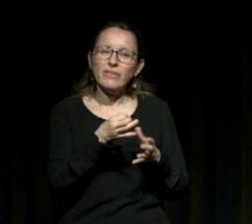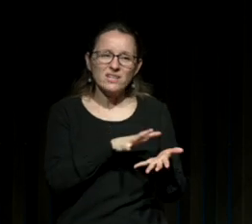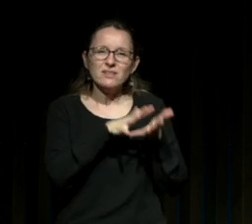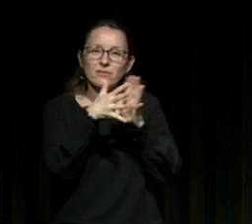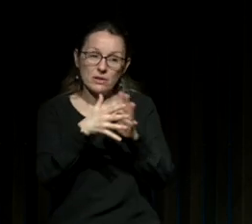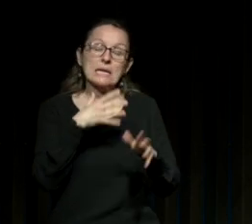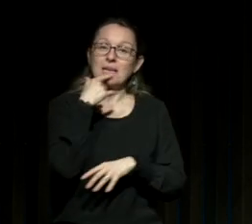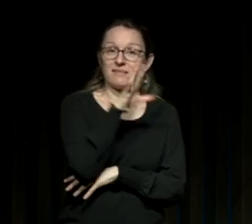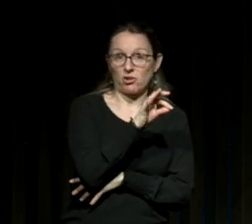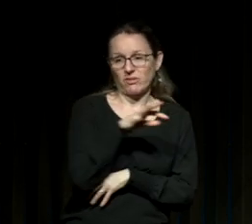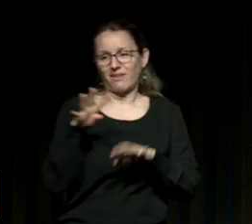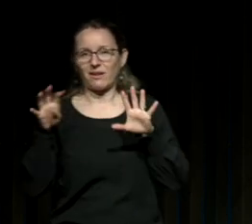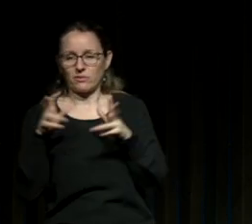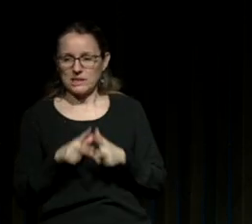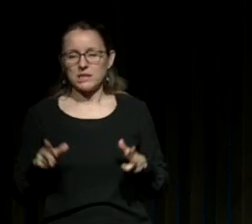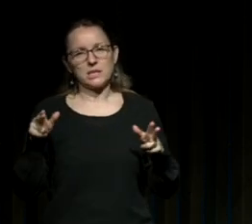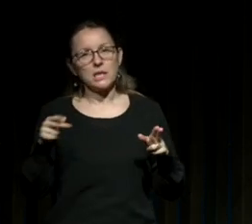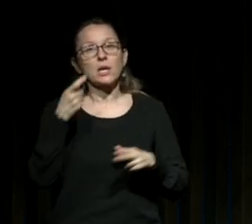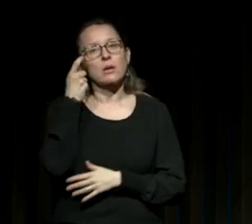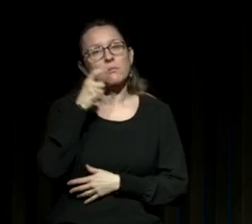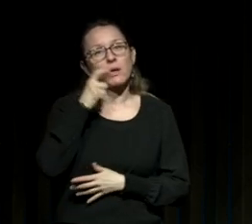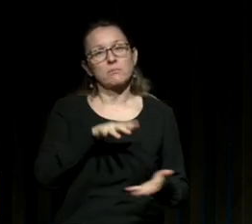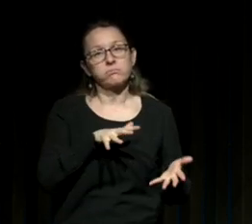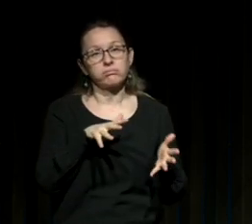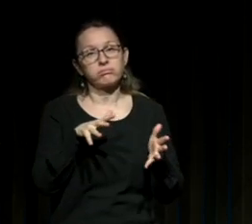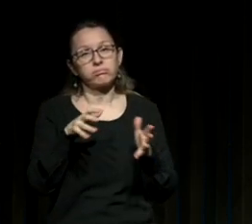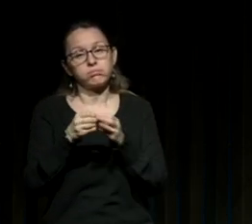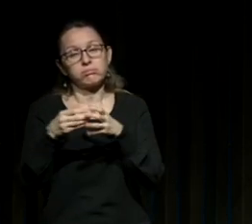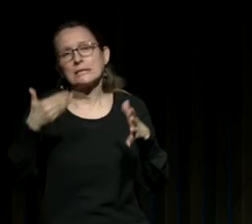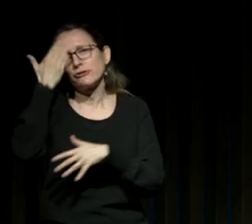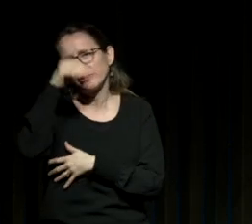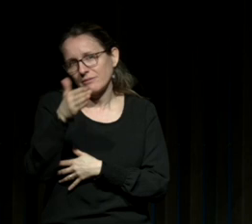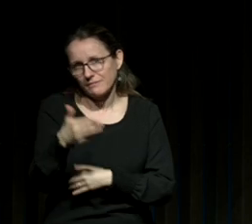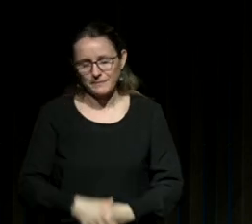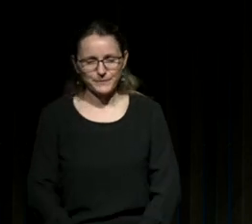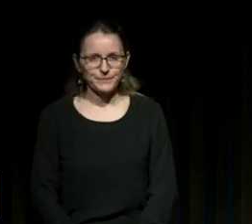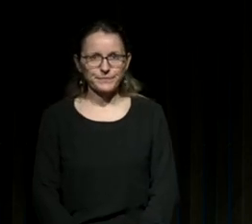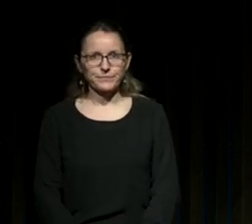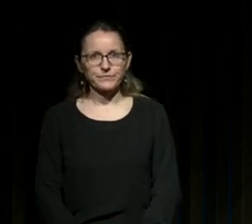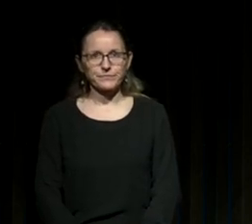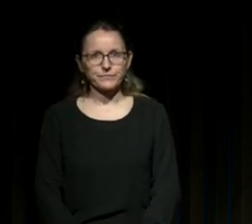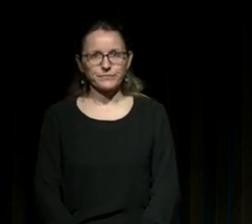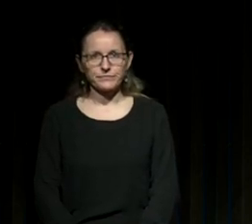vous voyez l'évolution au monde ça on le savait déjà et en face de cette courbe ascendante de